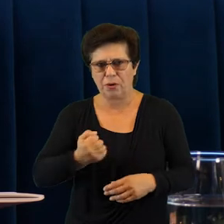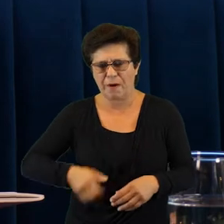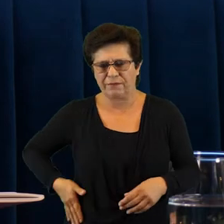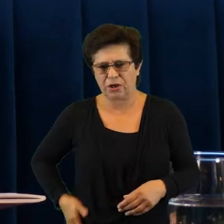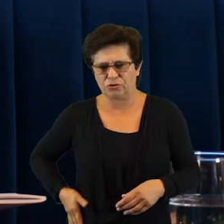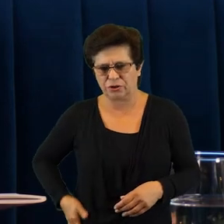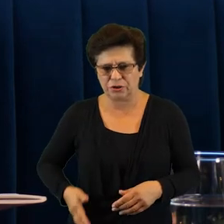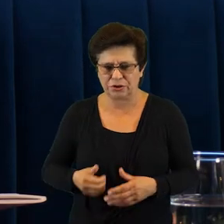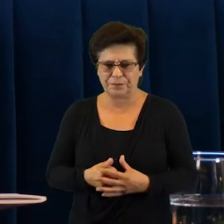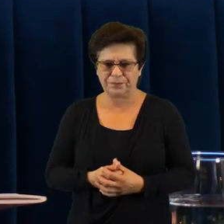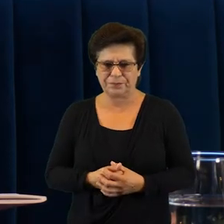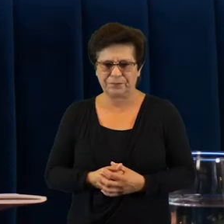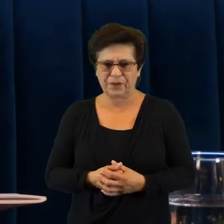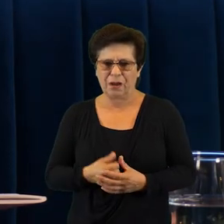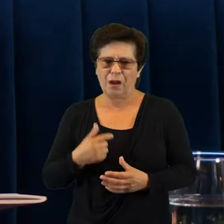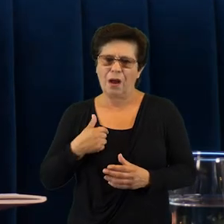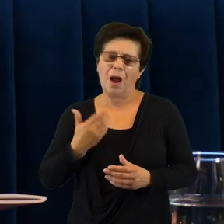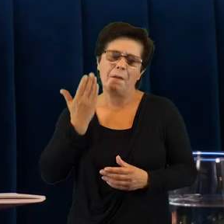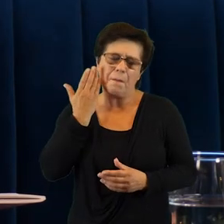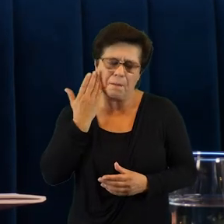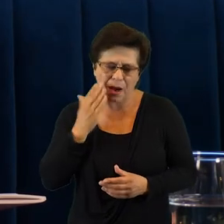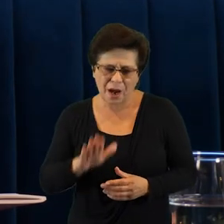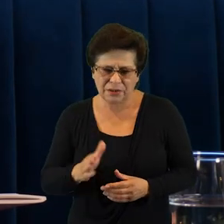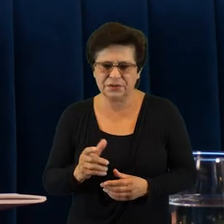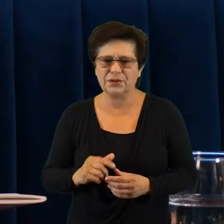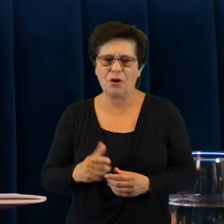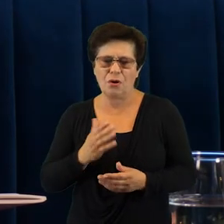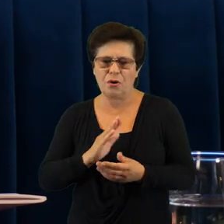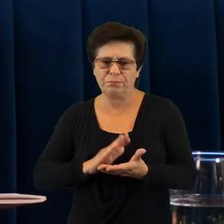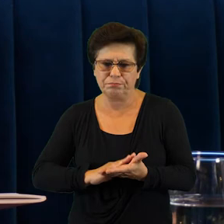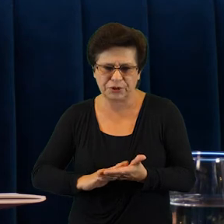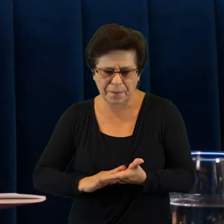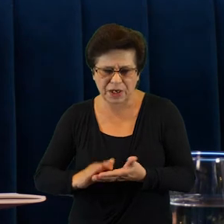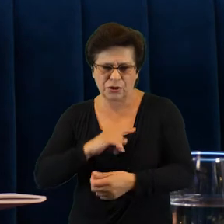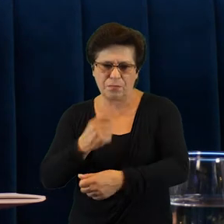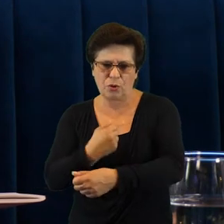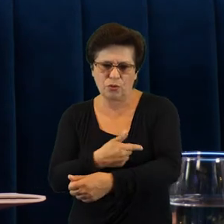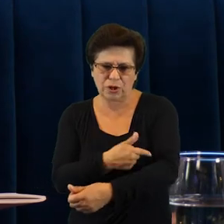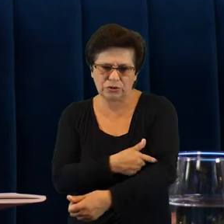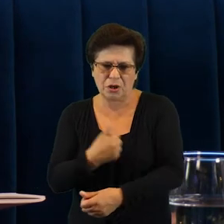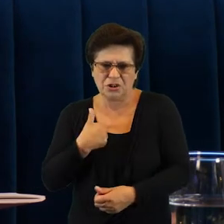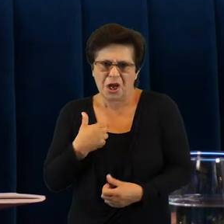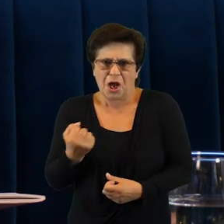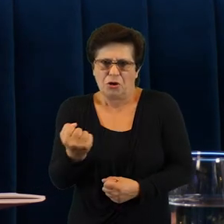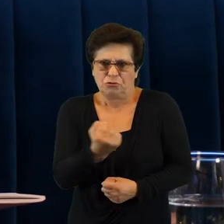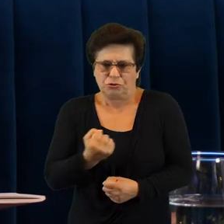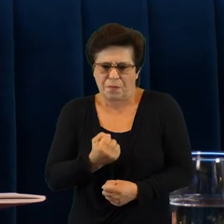Siła-Nowicki się odcina i mówi: "Bardzo pana prokuratora przepraszam, bo ja nie wiedziałem, że jak trzymam rękę w kieszeni, że dotykam prokuratora".